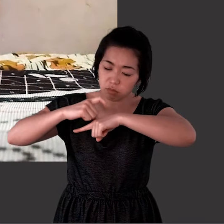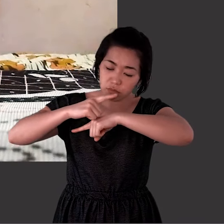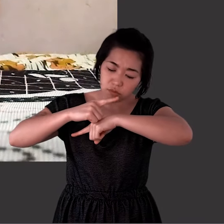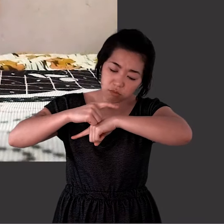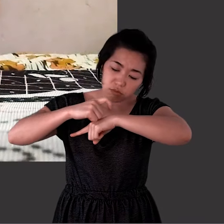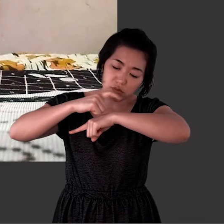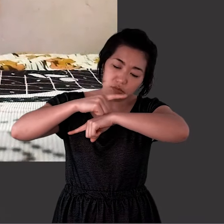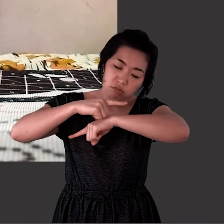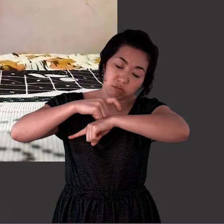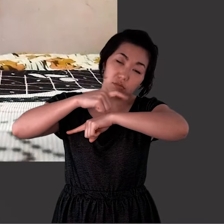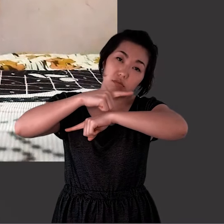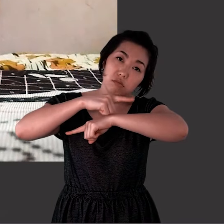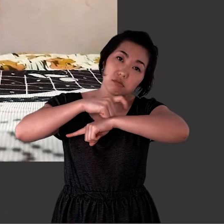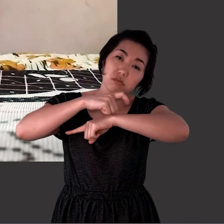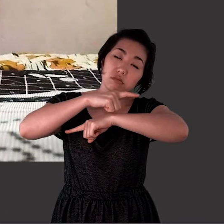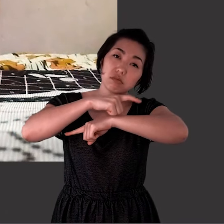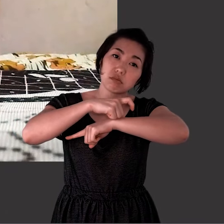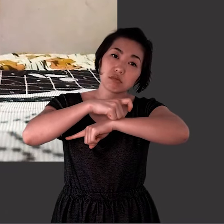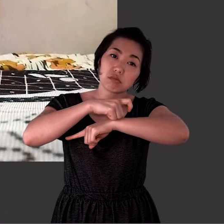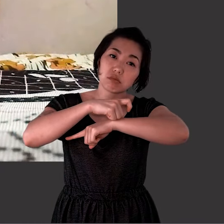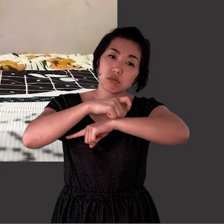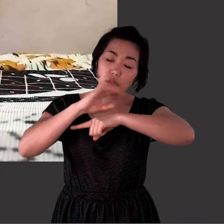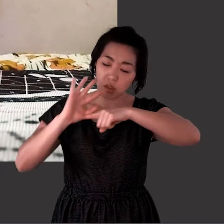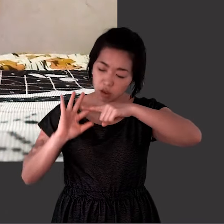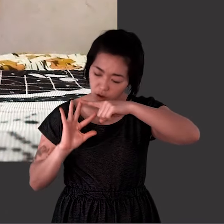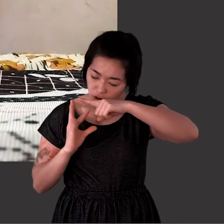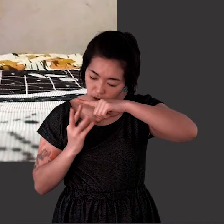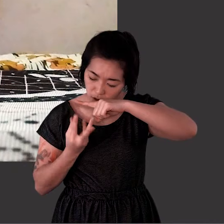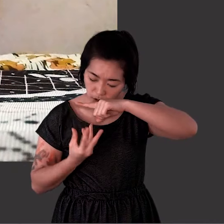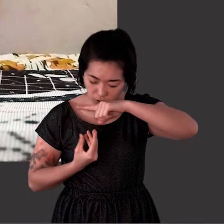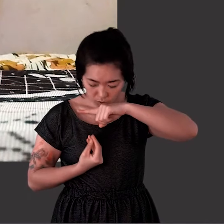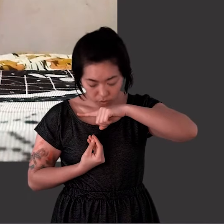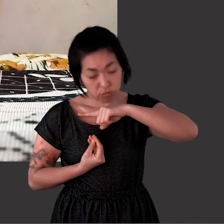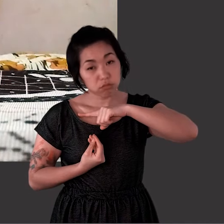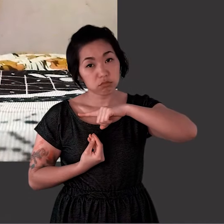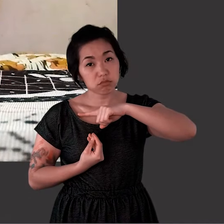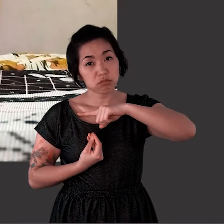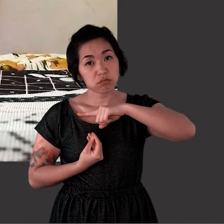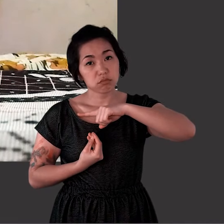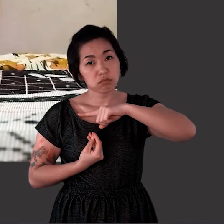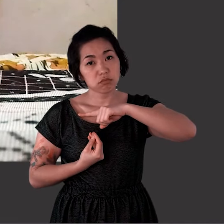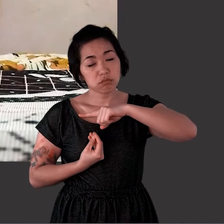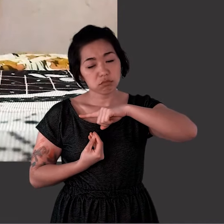saimos como lagartos e só depois de algum tempo